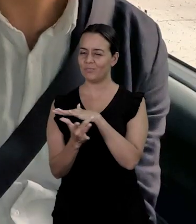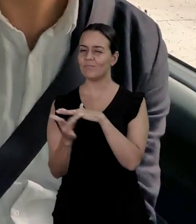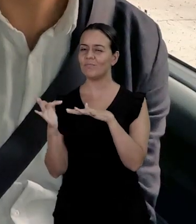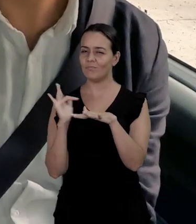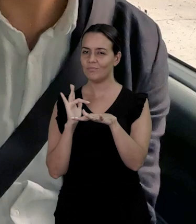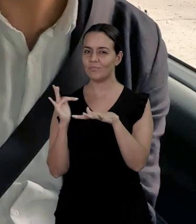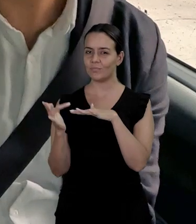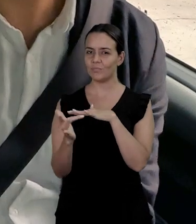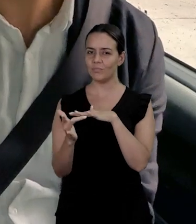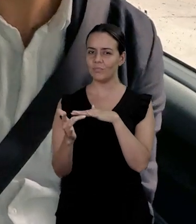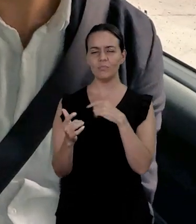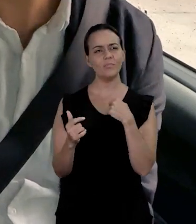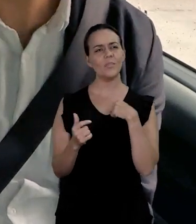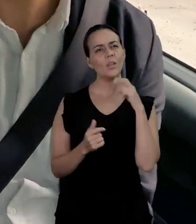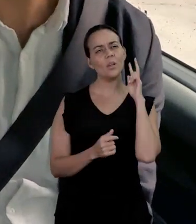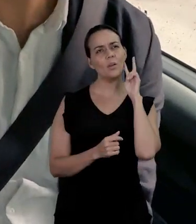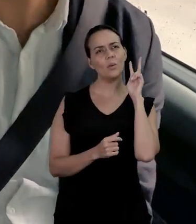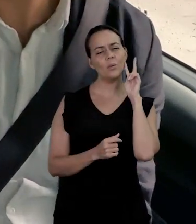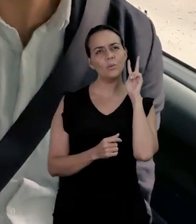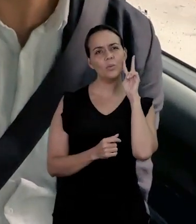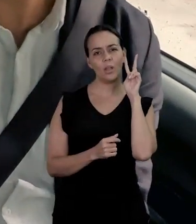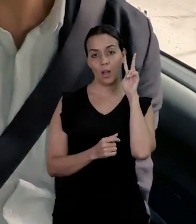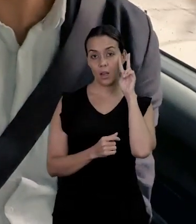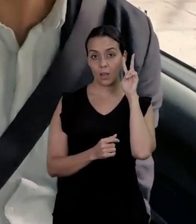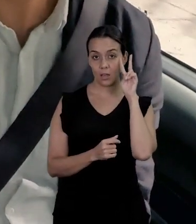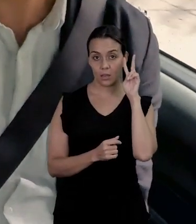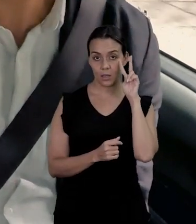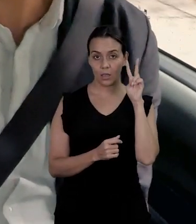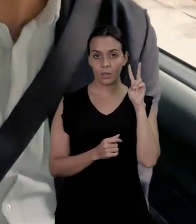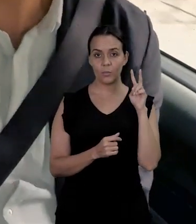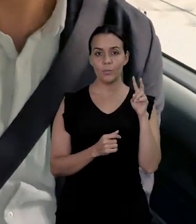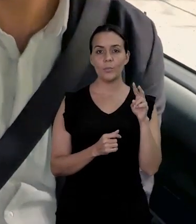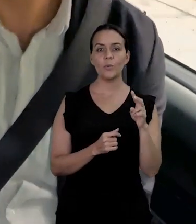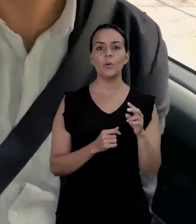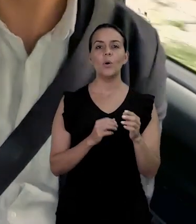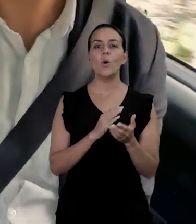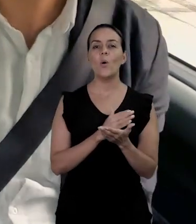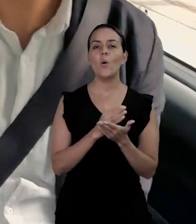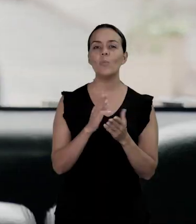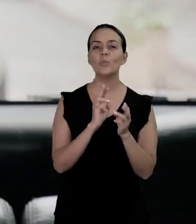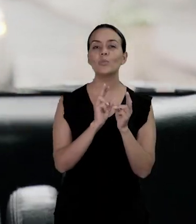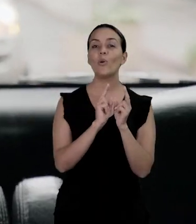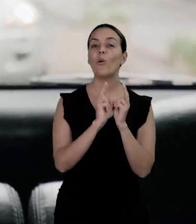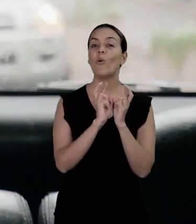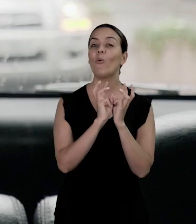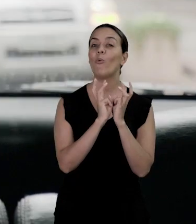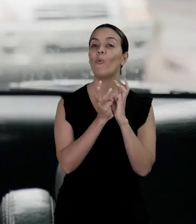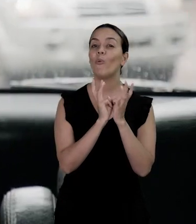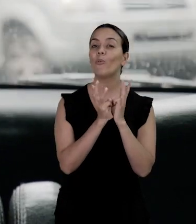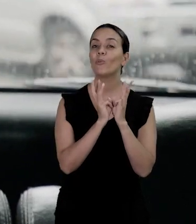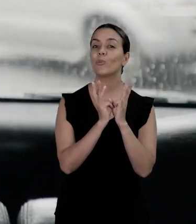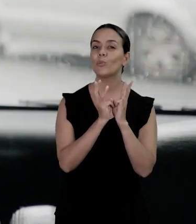Eu lembro que quando começou a Orkut, que todo mundo começou a enlouquecer, eu arrumava